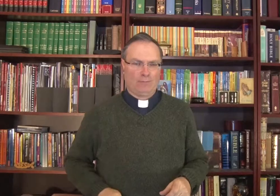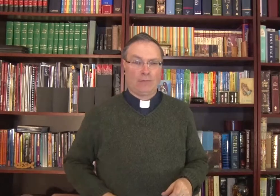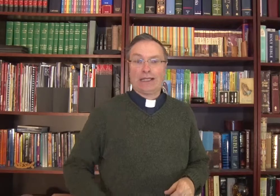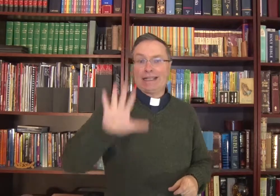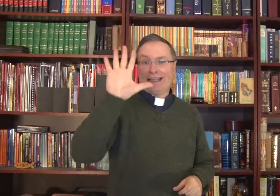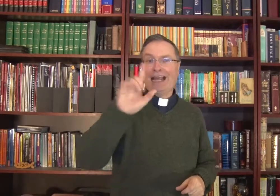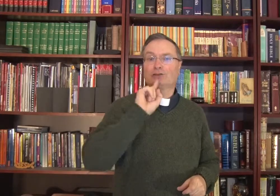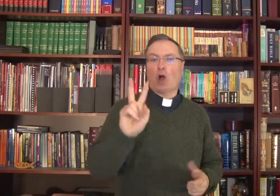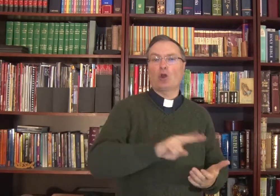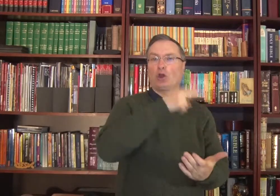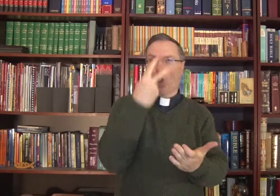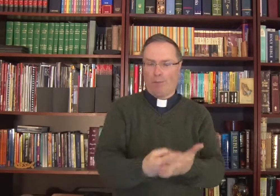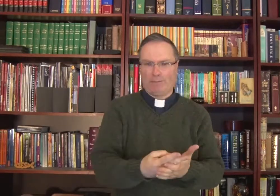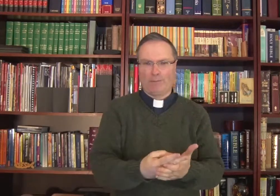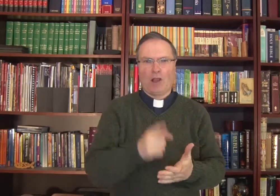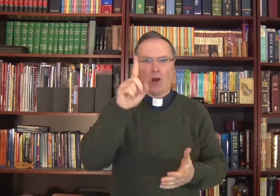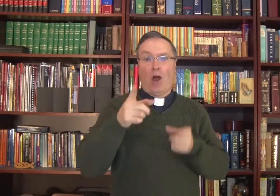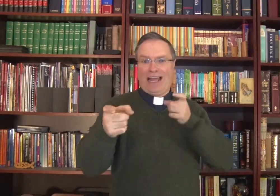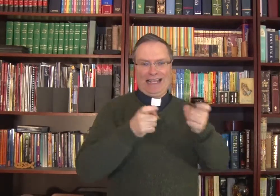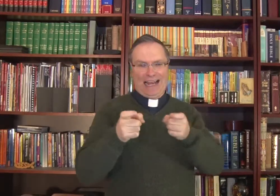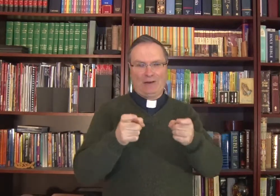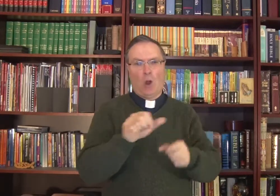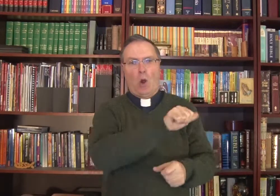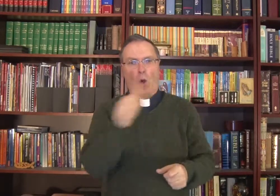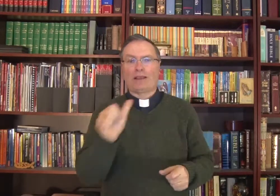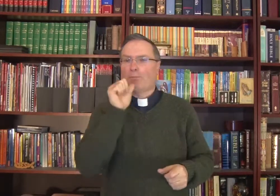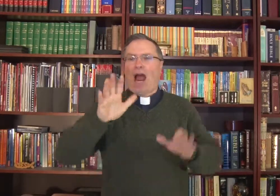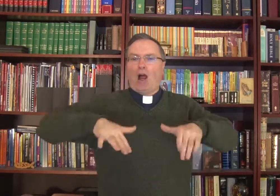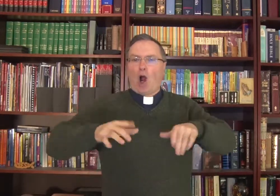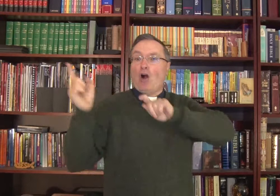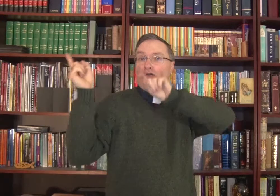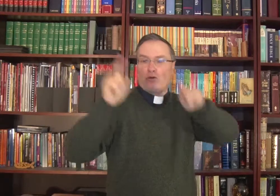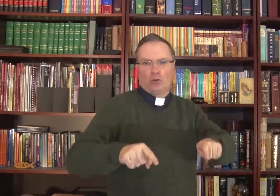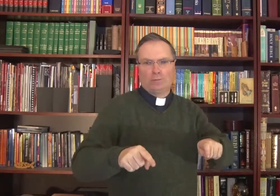cinq sont tombés, l'un règne, l'autre n'est pas encore venu.